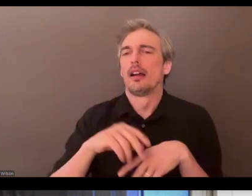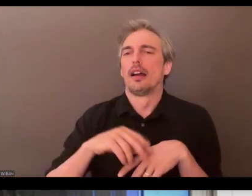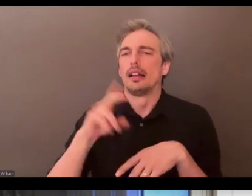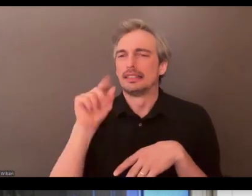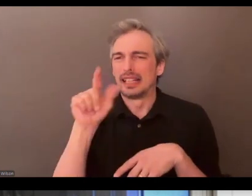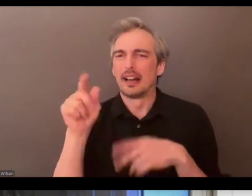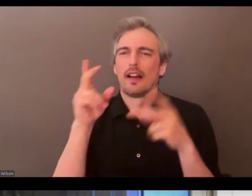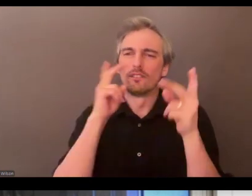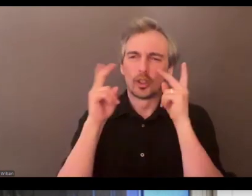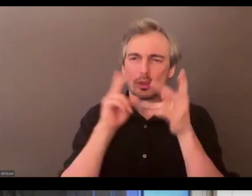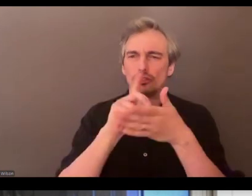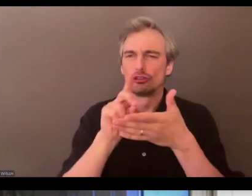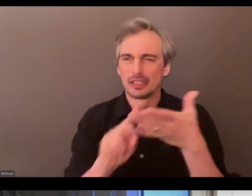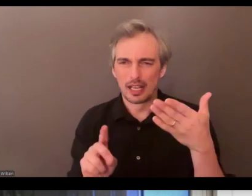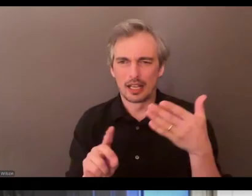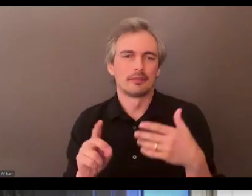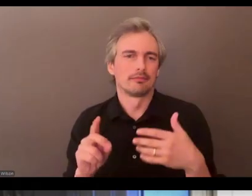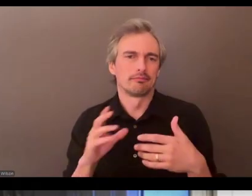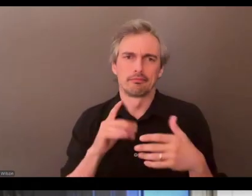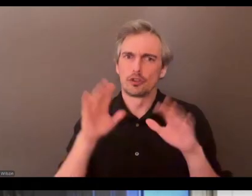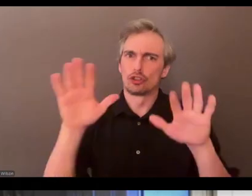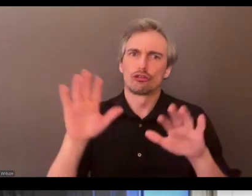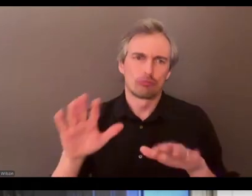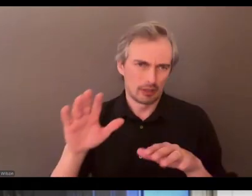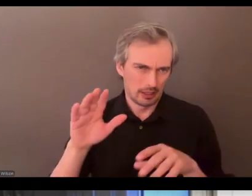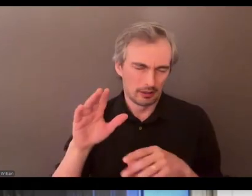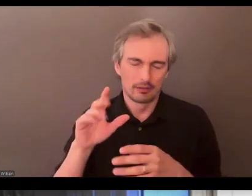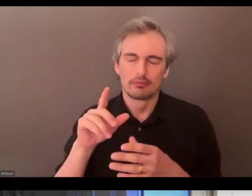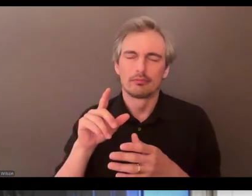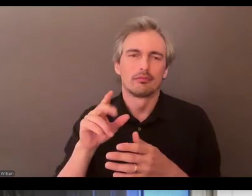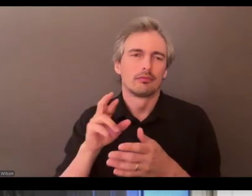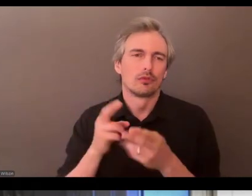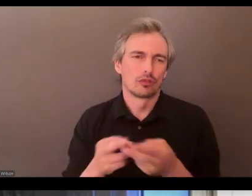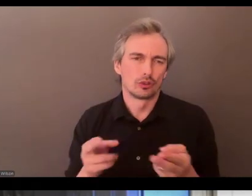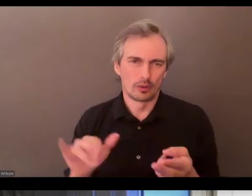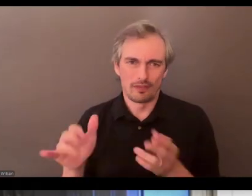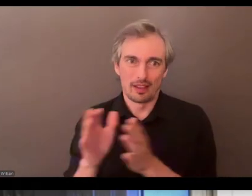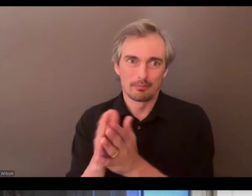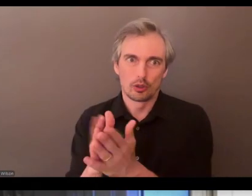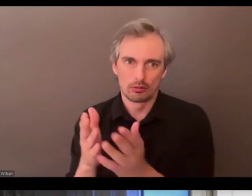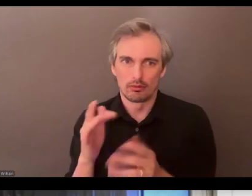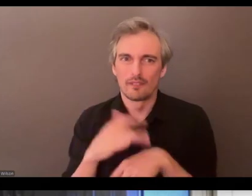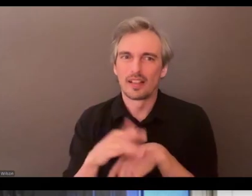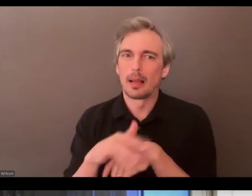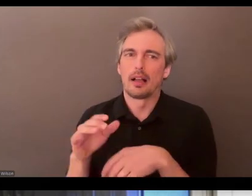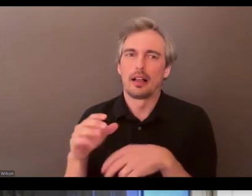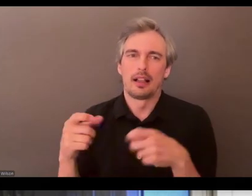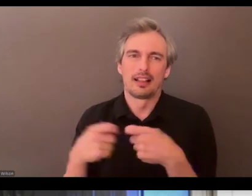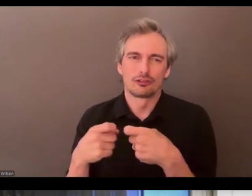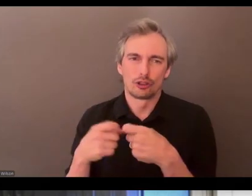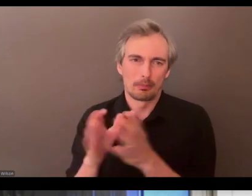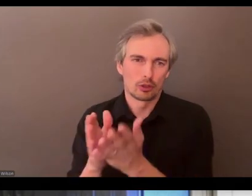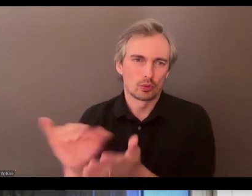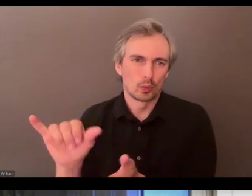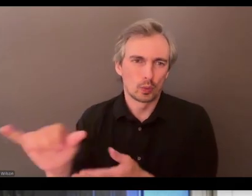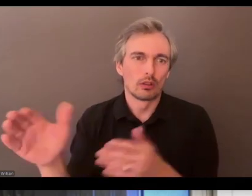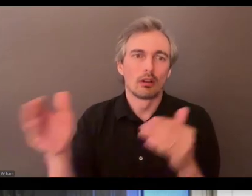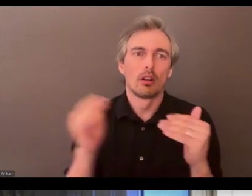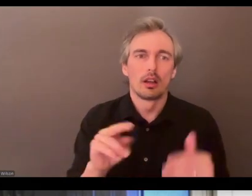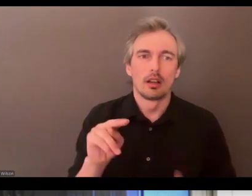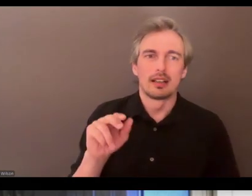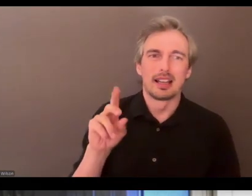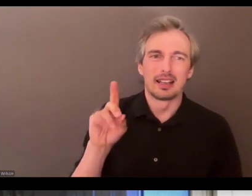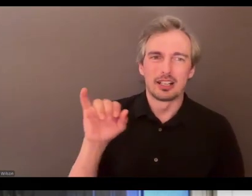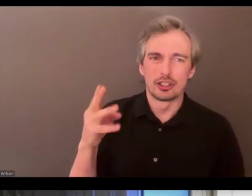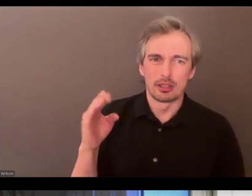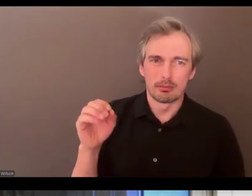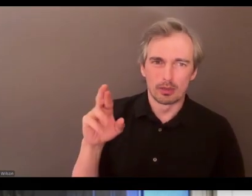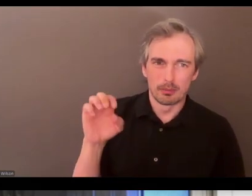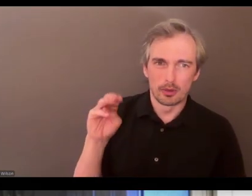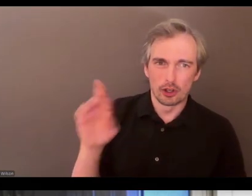Nadieh Bremerは受賞歴のあるデ ータビジュアライゼ ーショ ンデザイナ ーで、非常にク ールで創造的なアプロ ーチを共有しています。